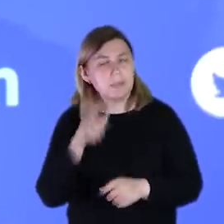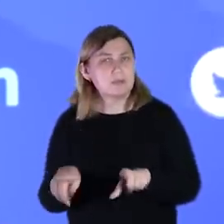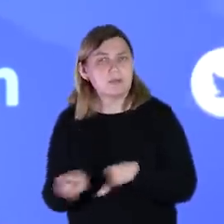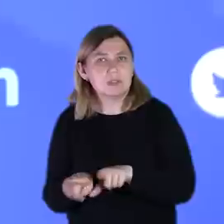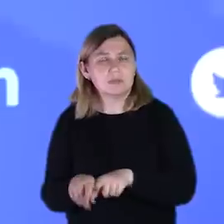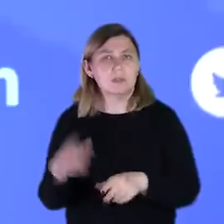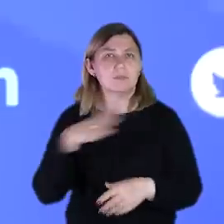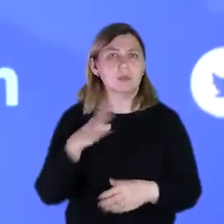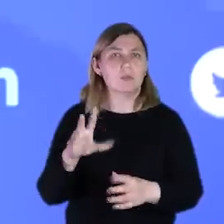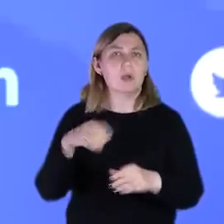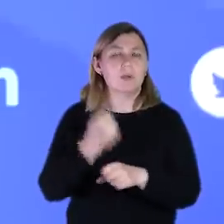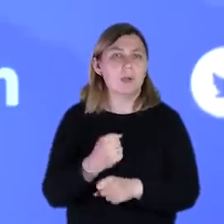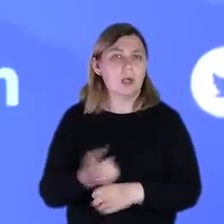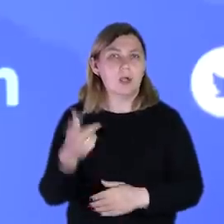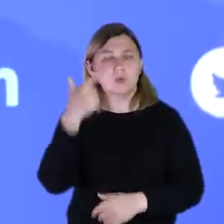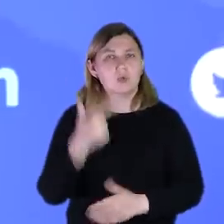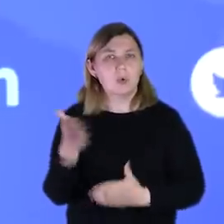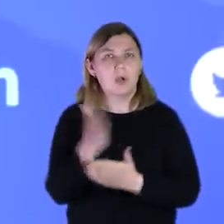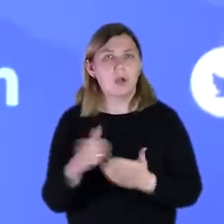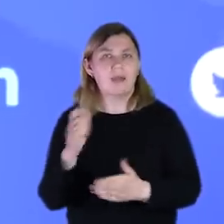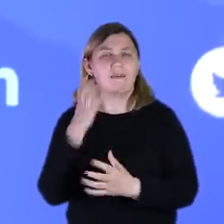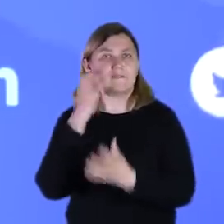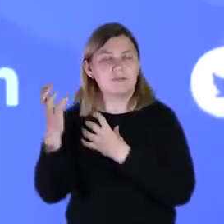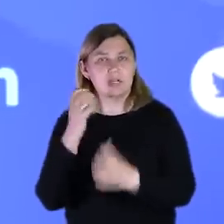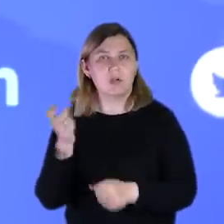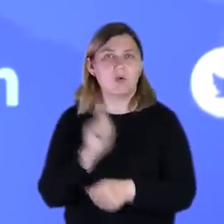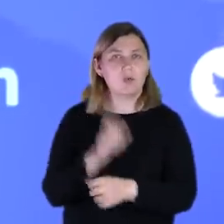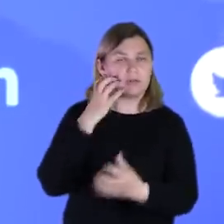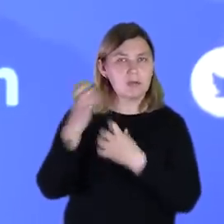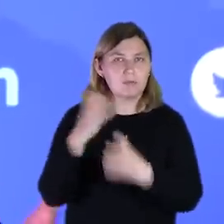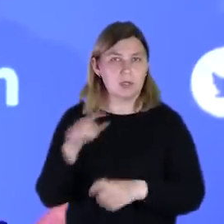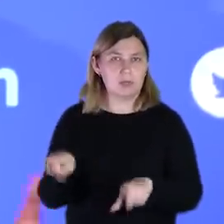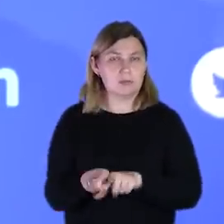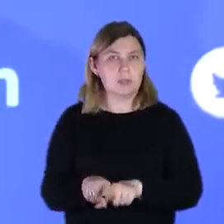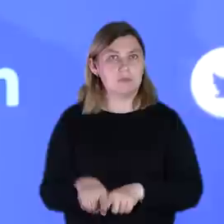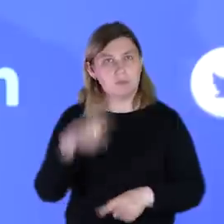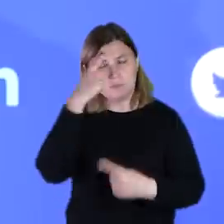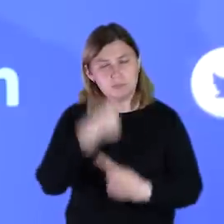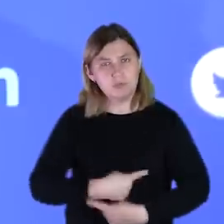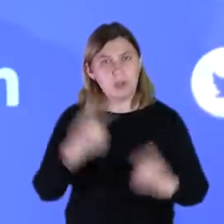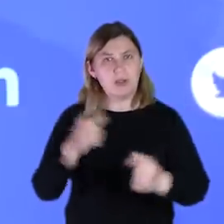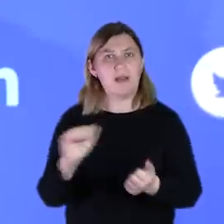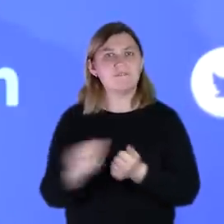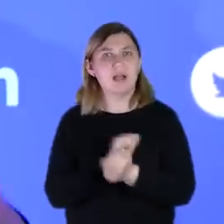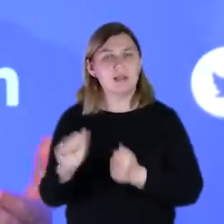przynajmniej w początkowym okresie, w Oddziale Drugim , - wywiadzie i kontrwywiadzie) i takiego szlachetnego może przekonania, że walki szpiegów toczone są na